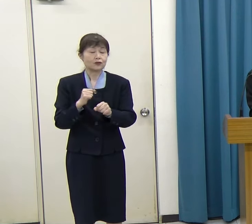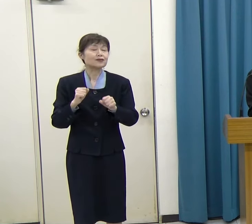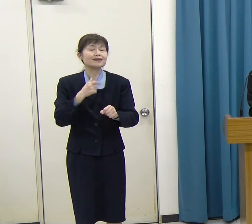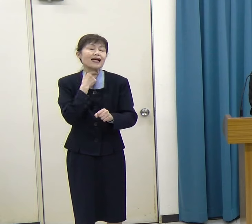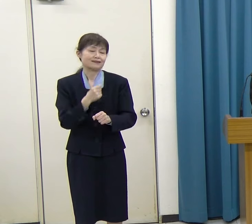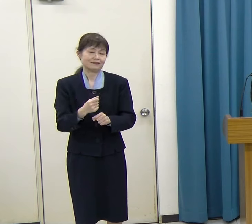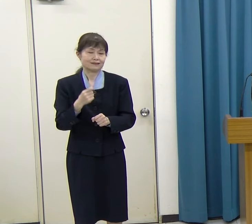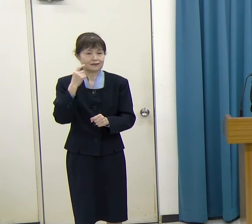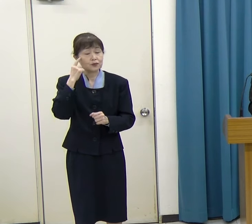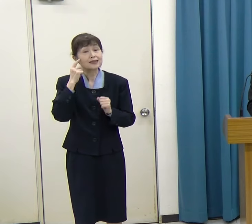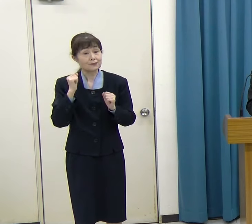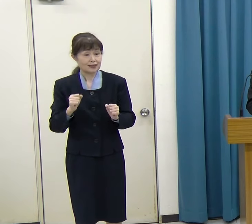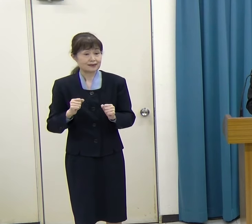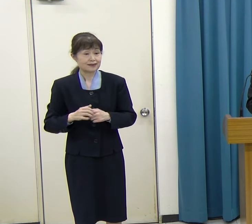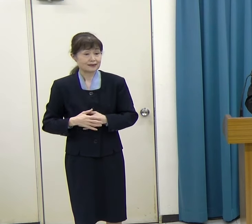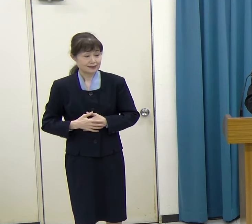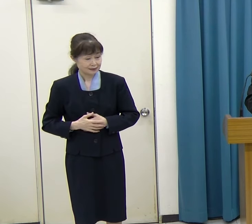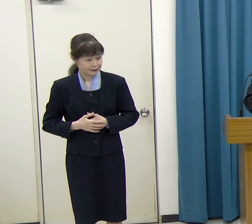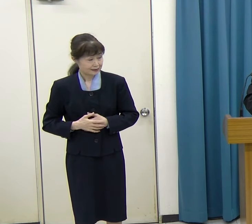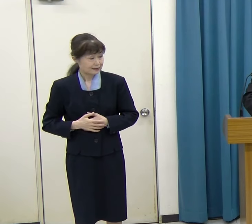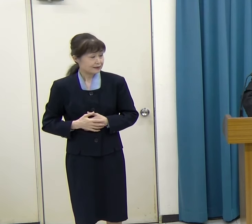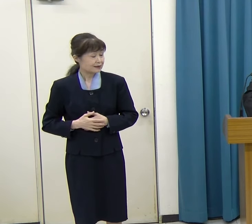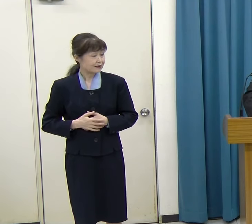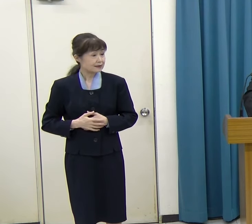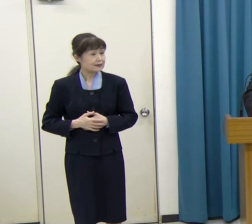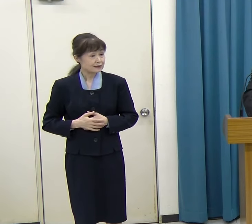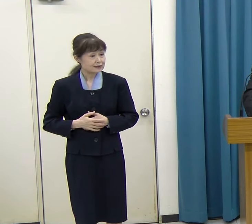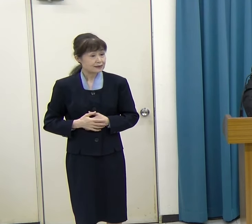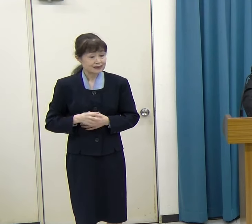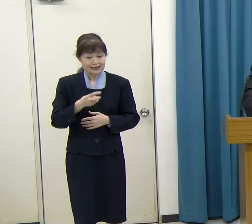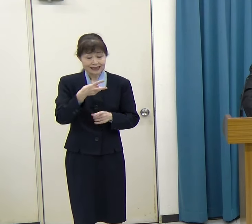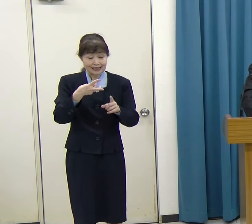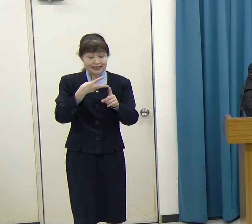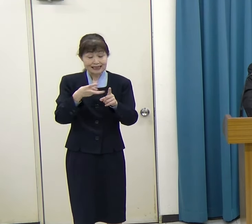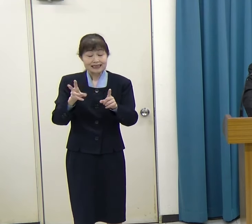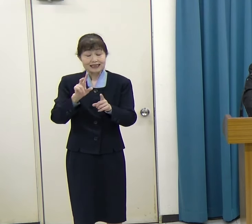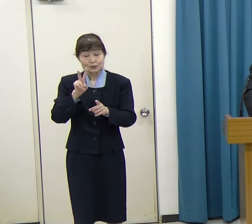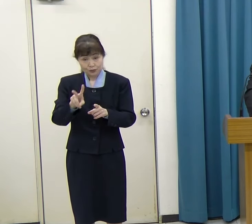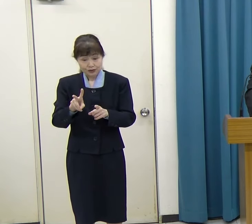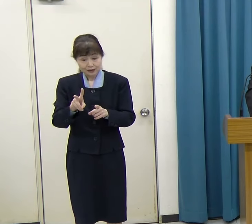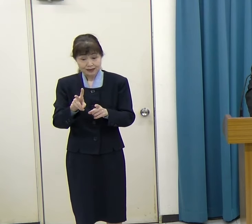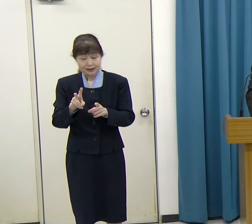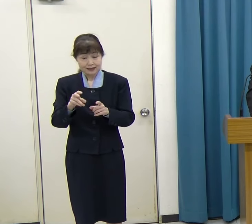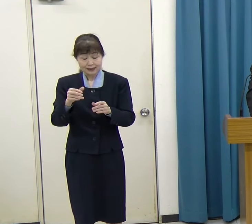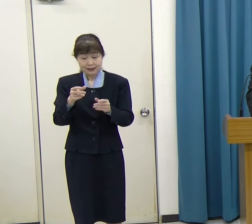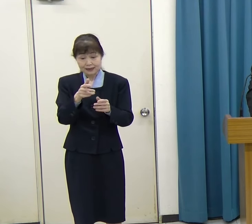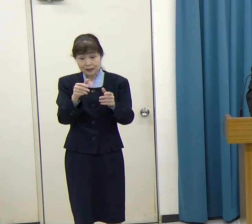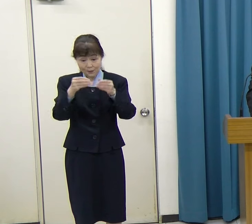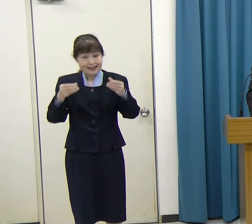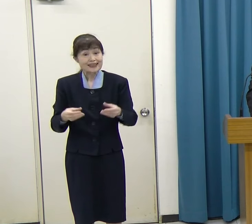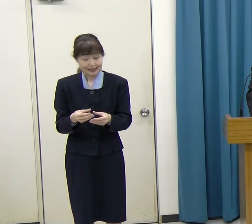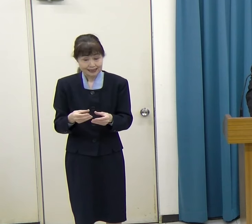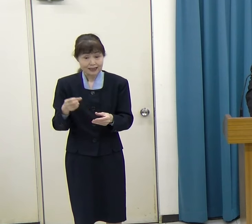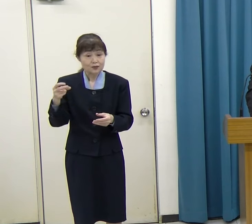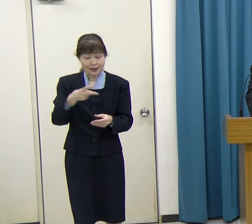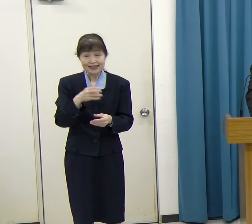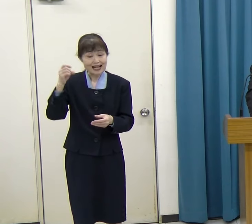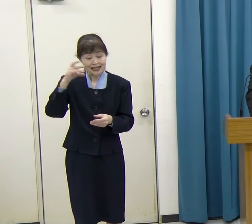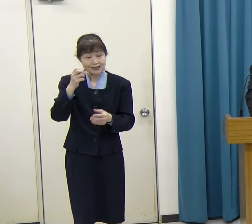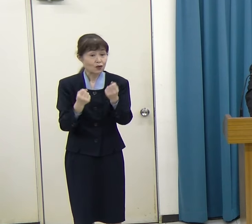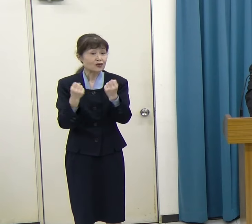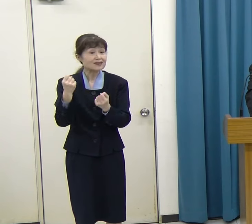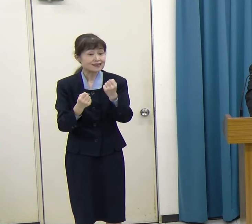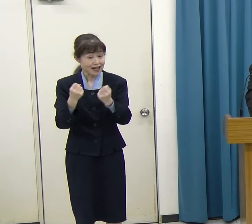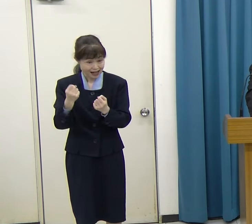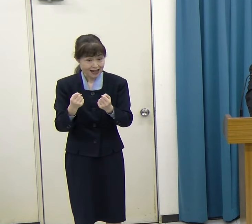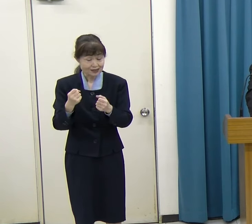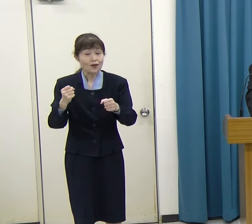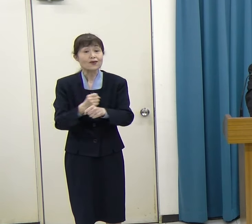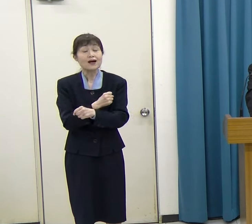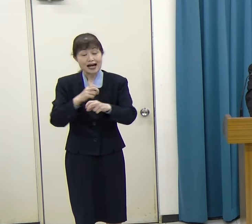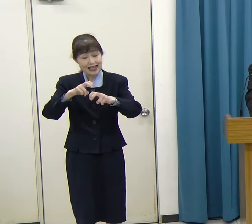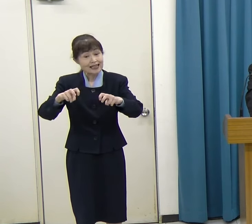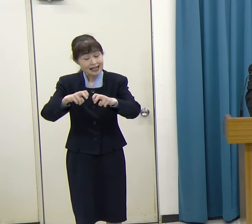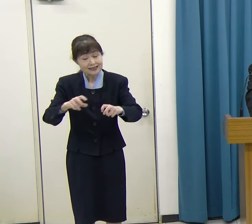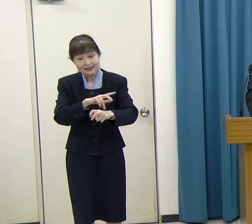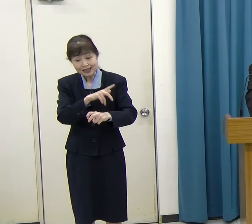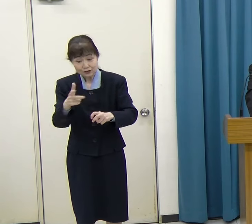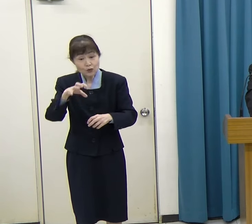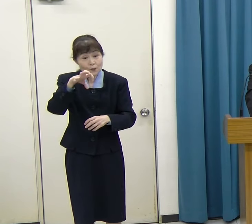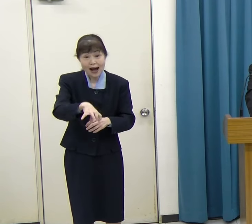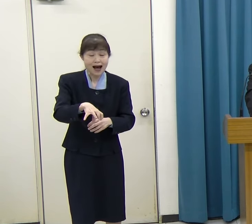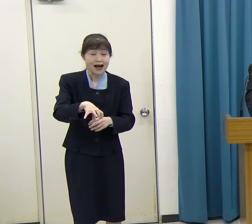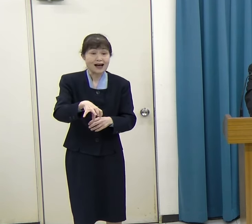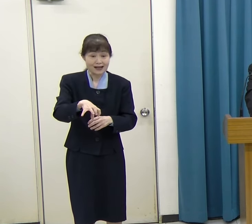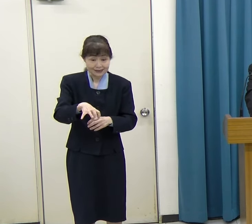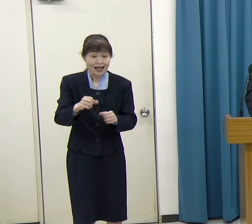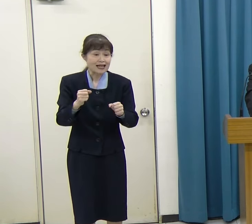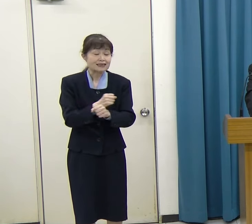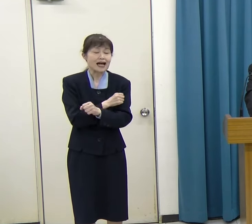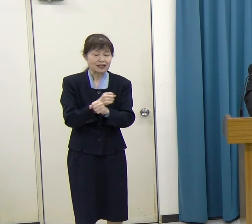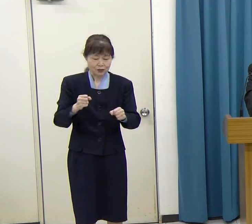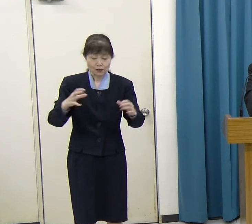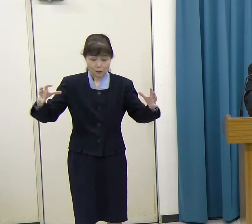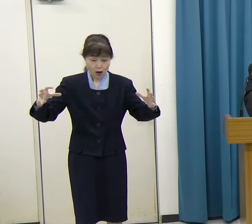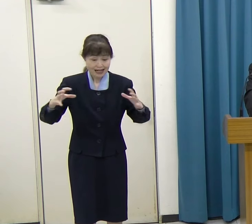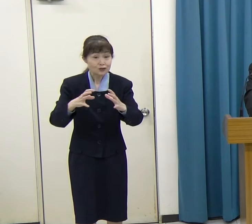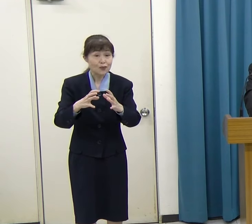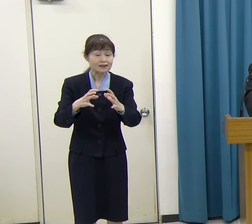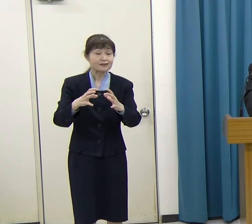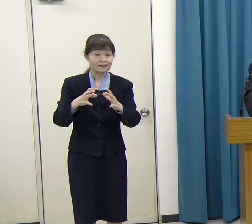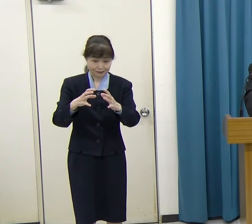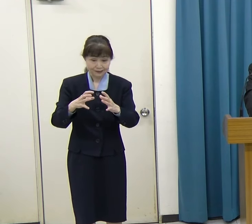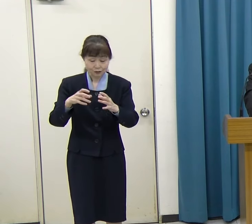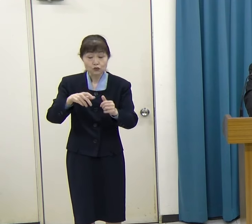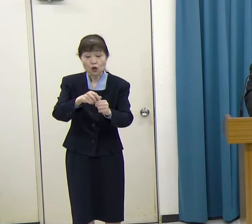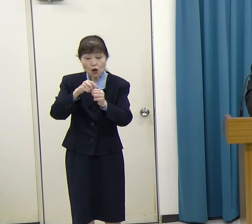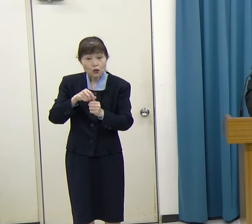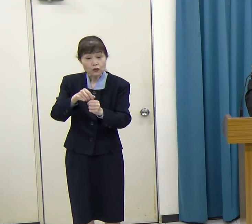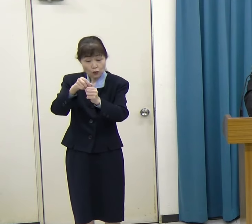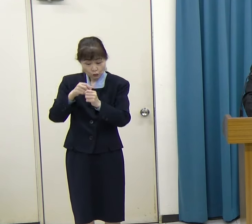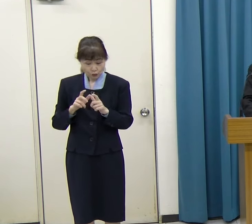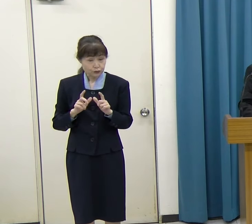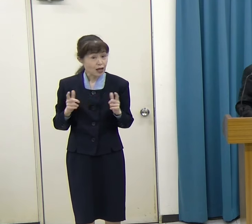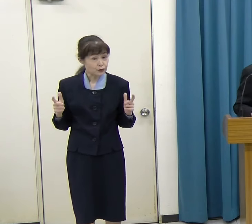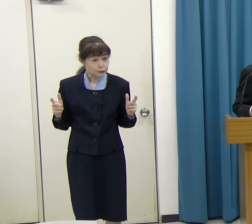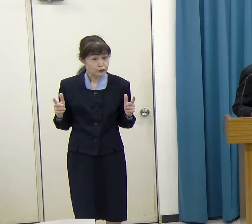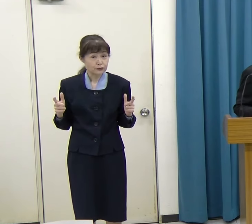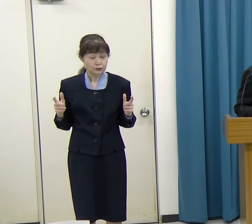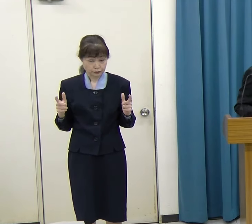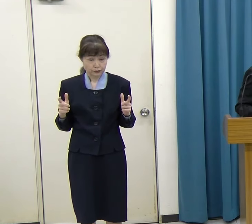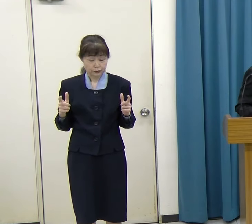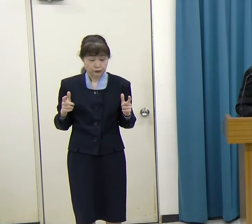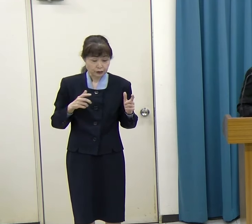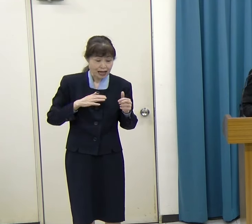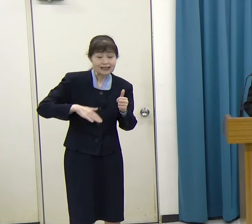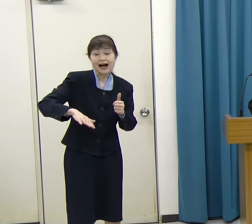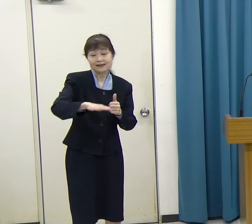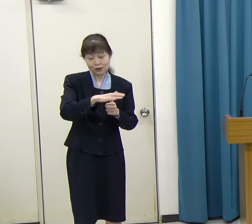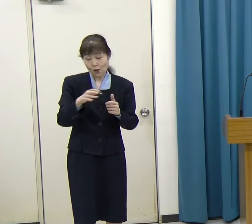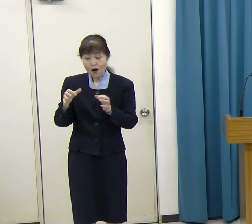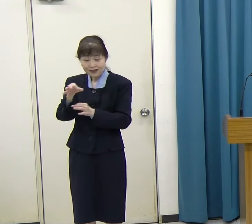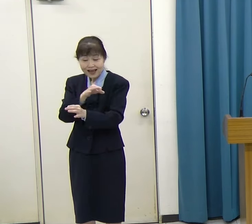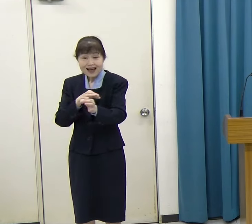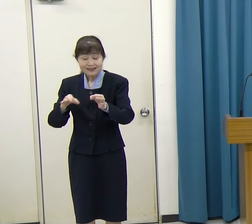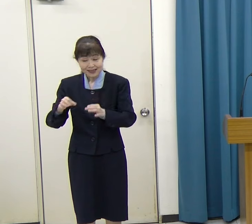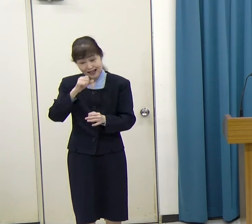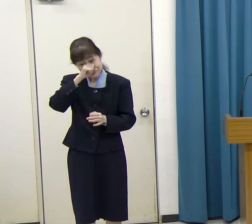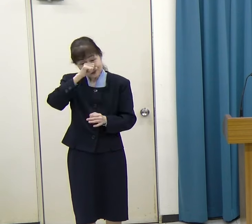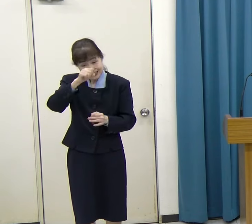これにより、ＥＶバッテリーの製造拠点化、さらには電動車開発・生産拠点の形成を目指し、産業が集積し雇用が拡大する。「環境と経済の好循環」とスライドに書いてあります。